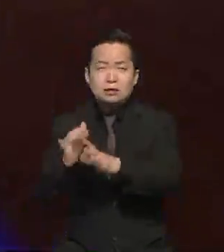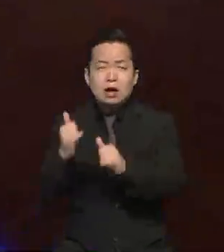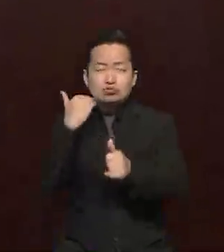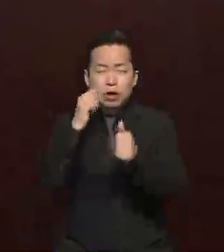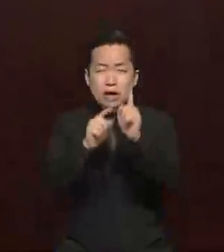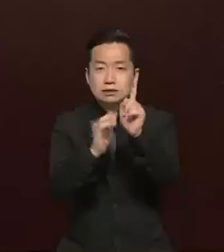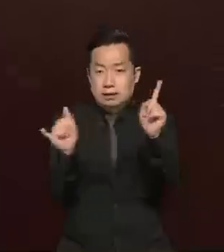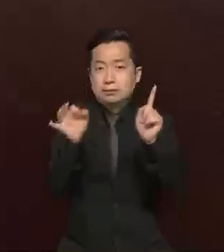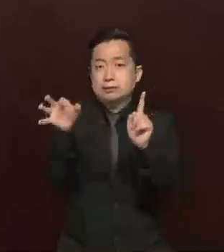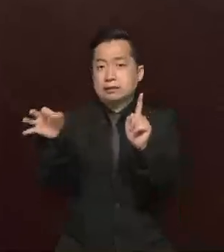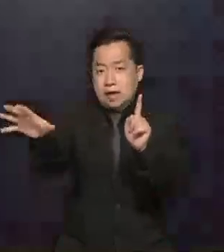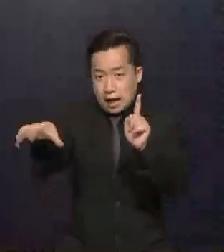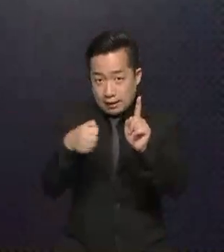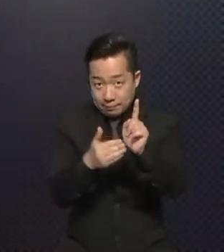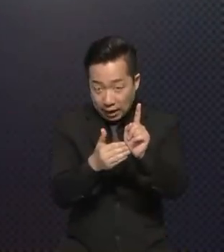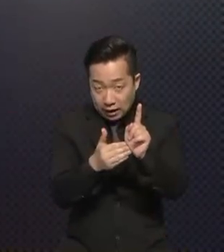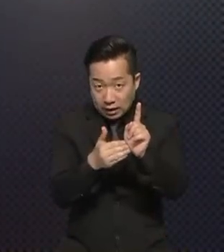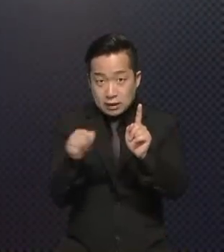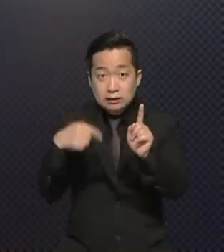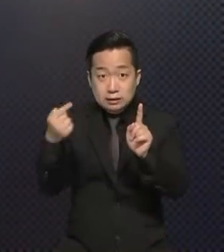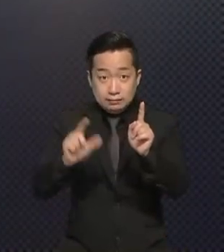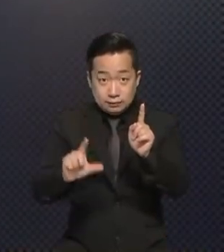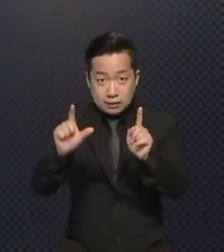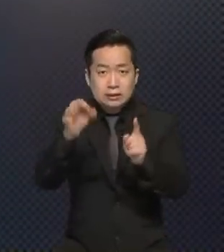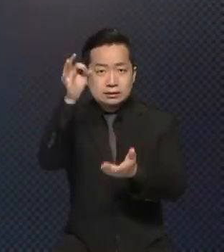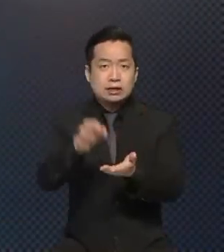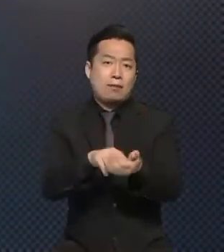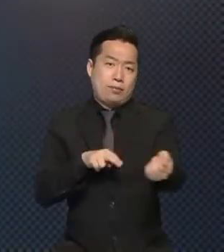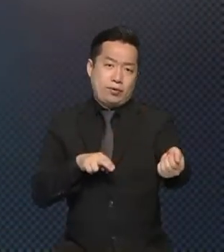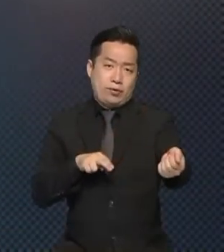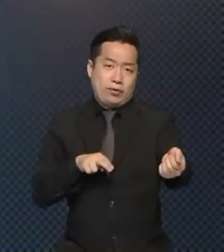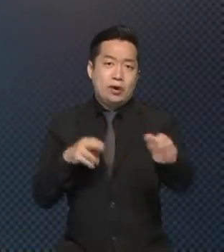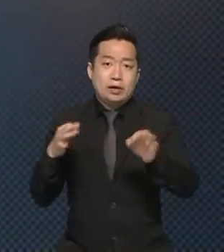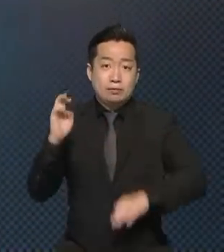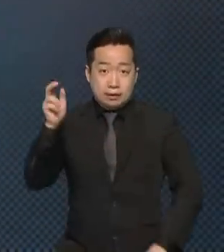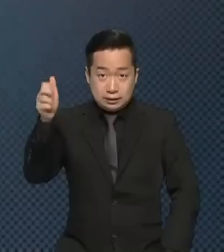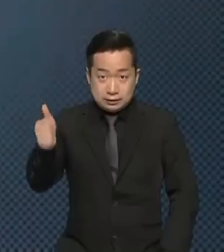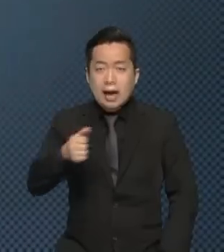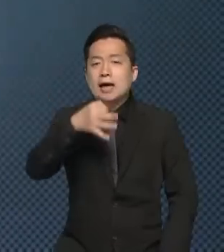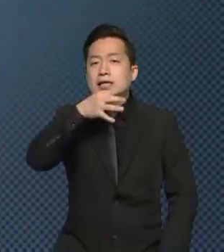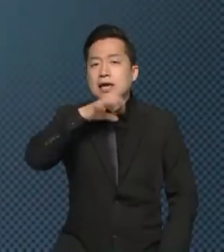날 당시 매수가보다 더 싼값에 팔아 김 회장이 막대한 이익을 챙겼다며 이에 대한